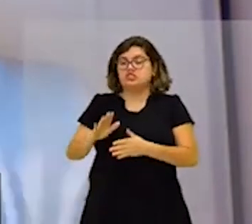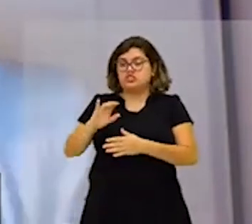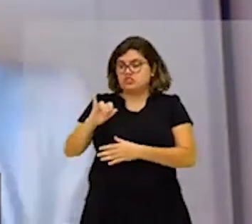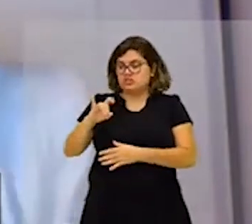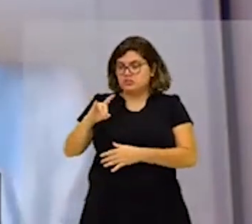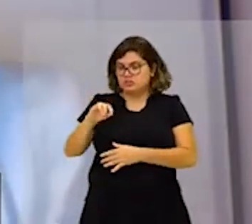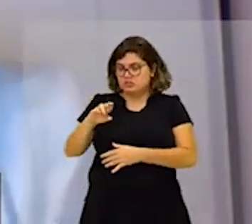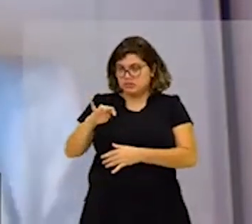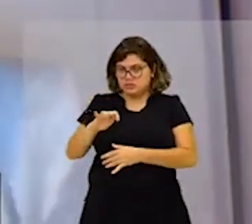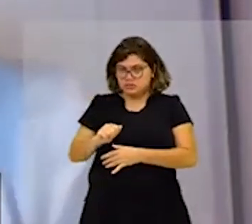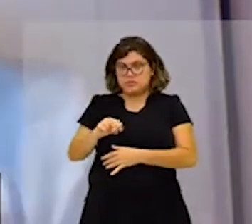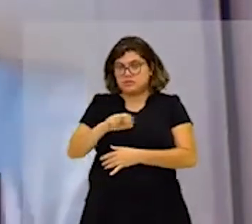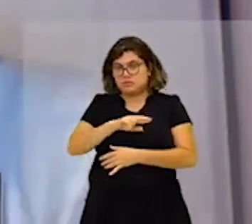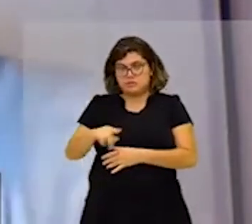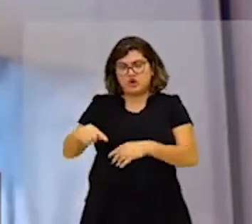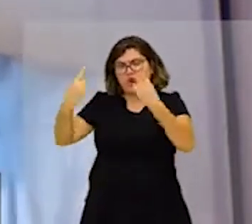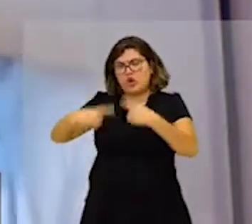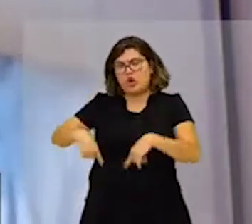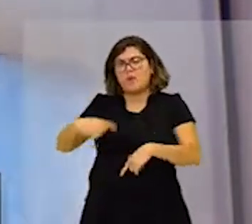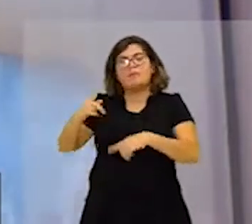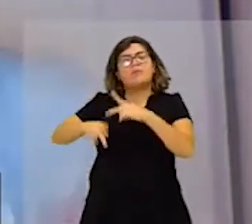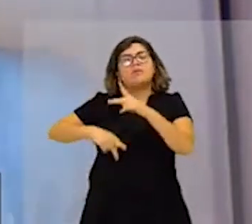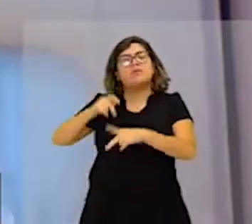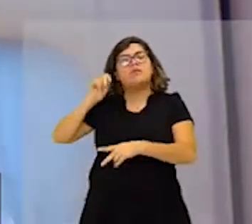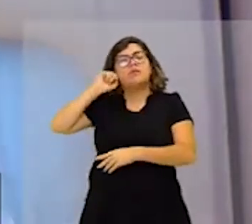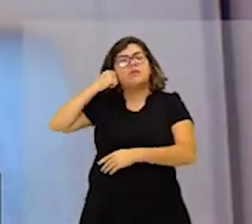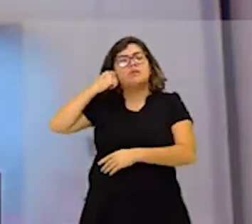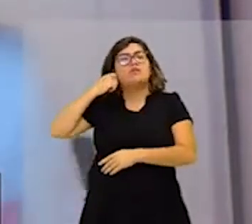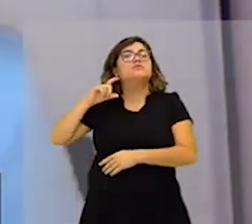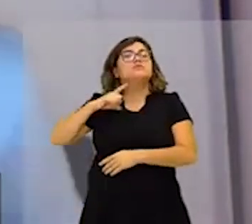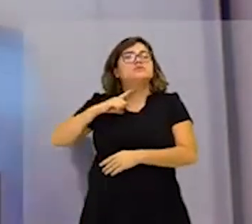que a conta população negra o que acho que me nação racial indireta é quando a uma exposição